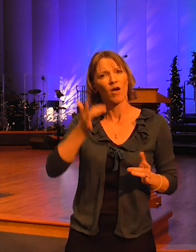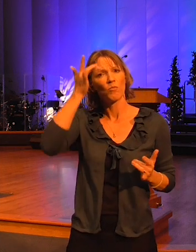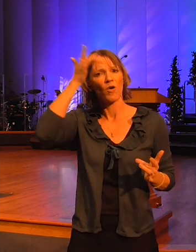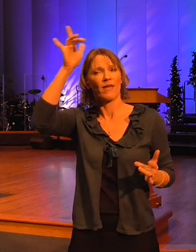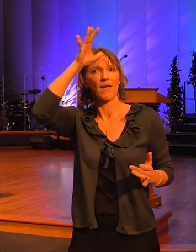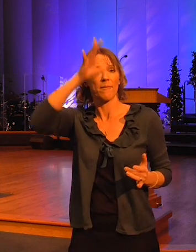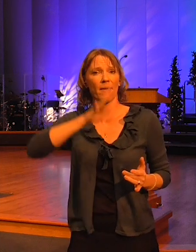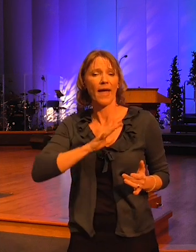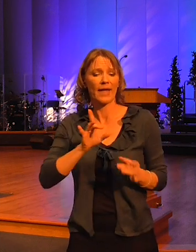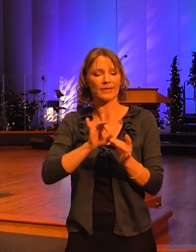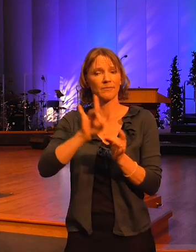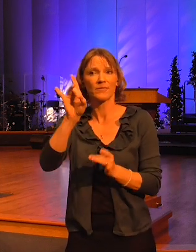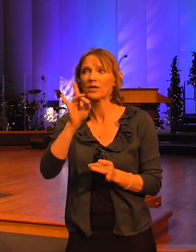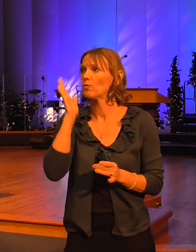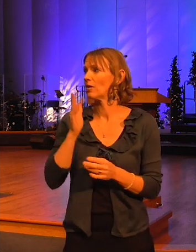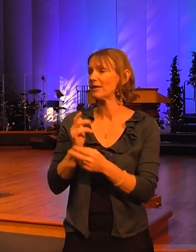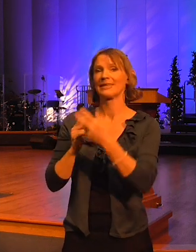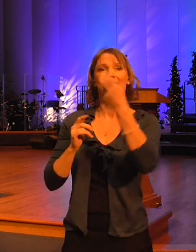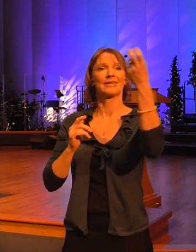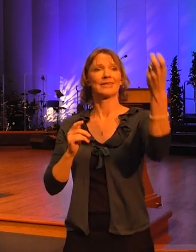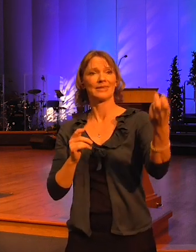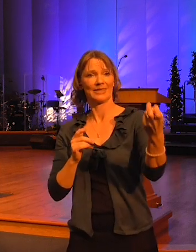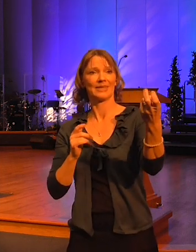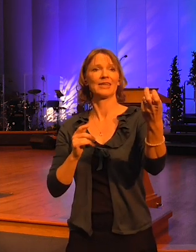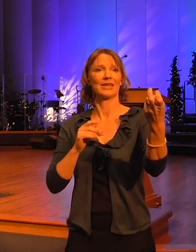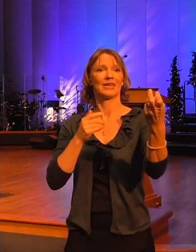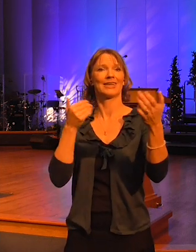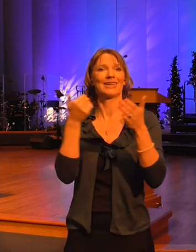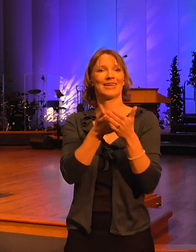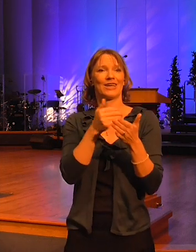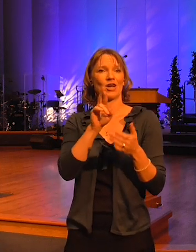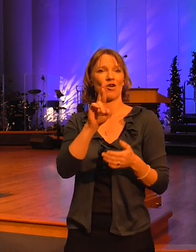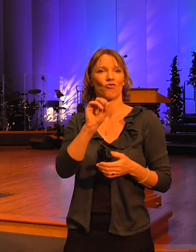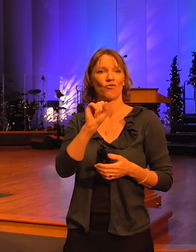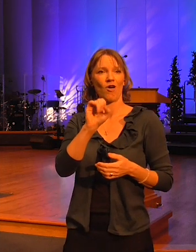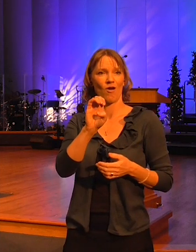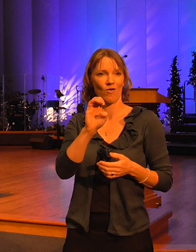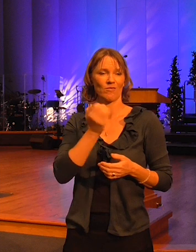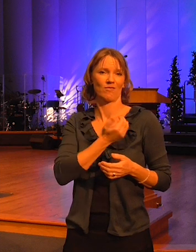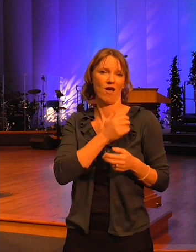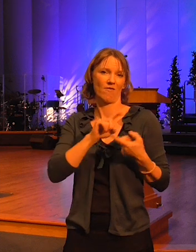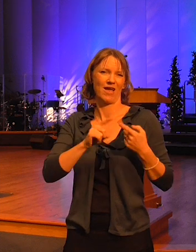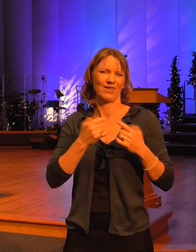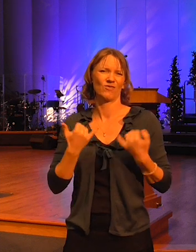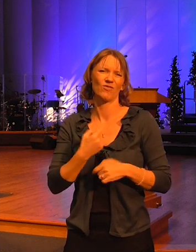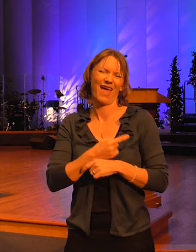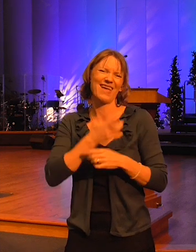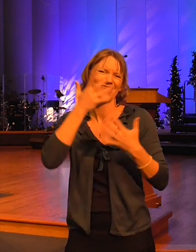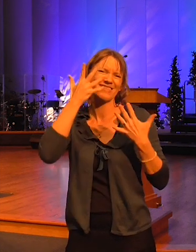Me sentaba allí junto a Rose y nuestros amigos y es un día triste no tenerlo allí